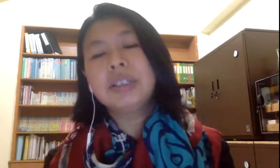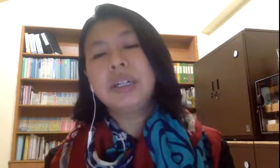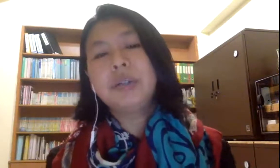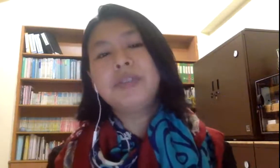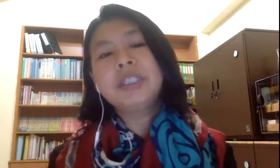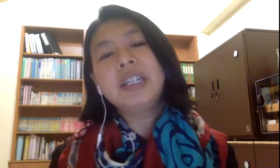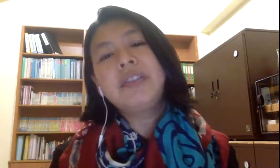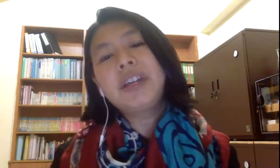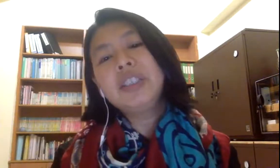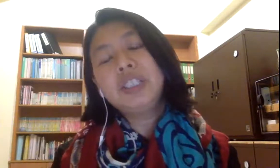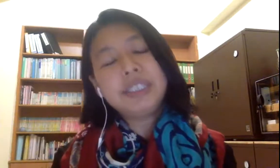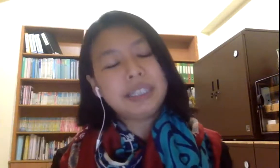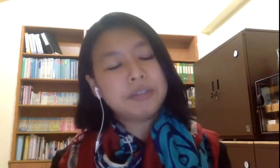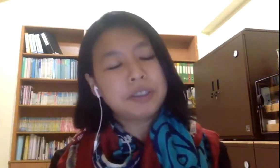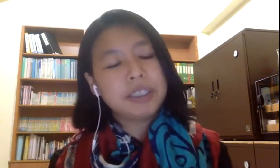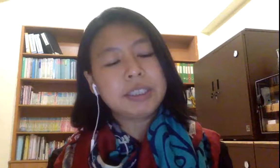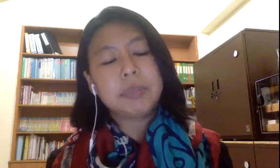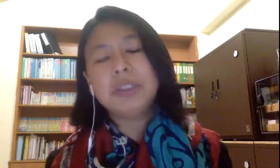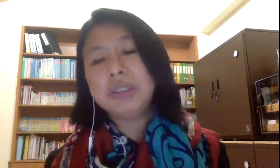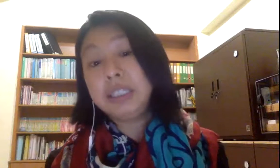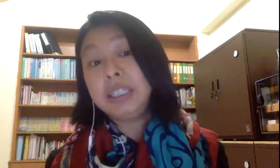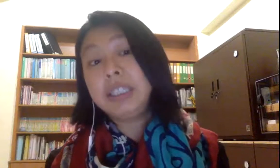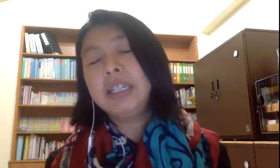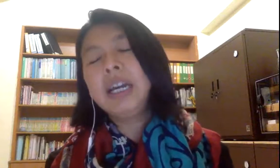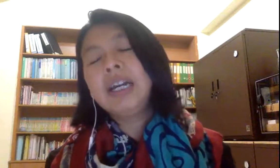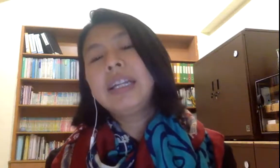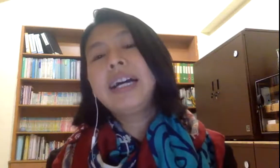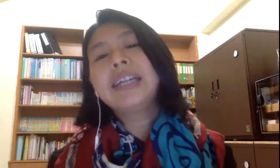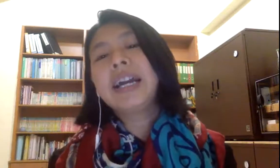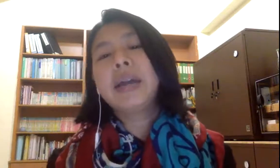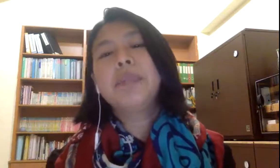بداية أود أن اشكر ال GIZ